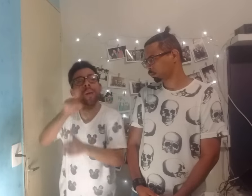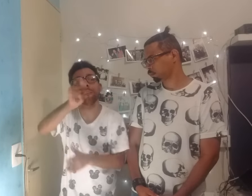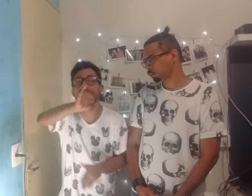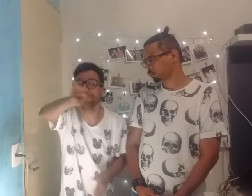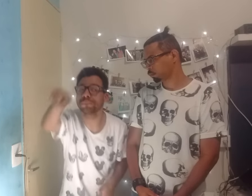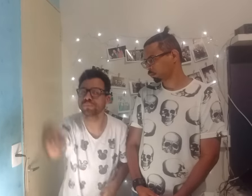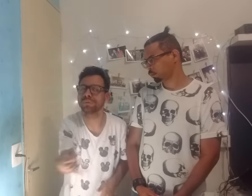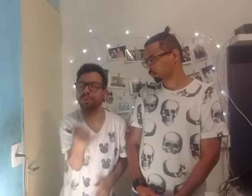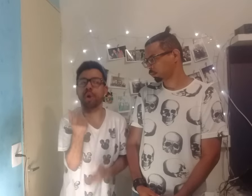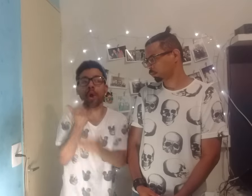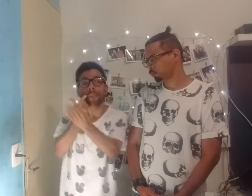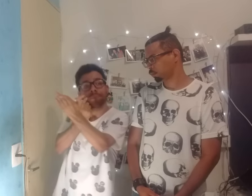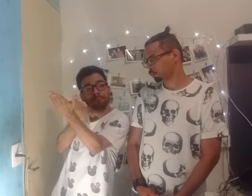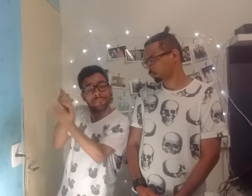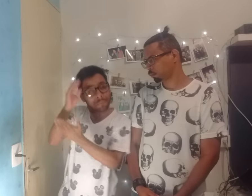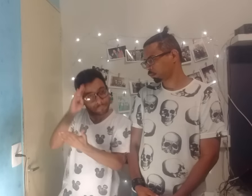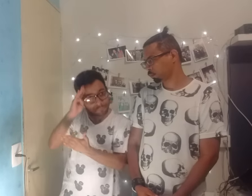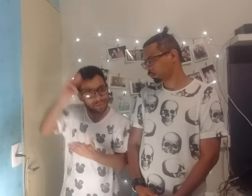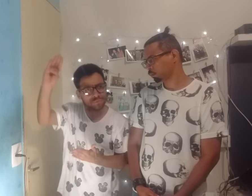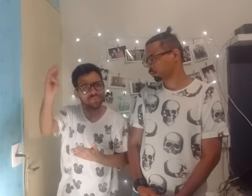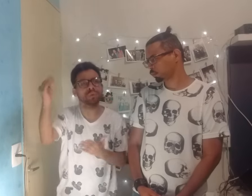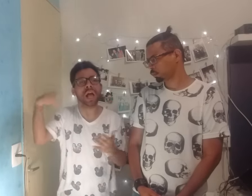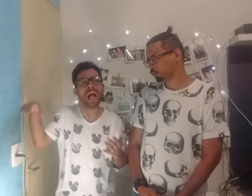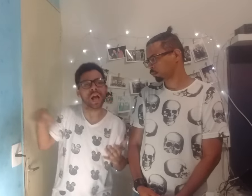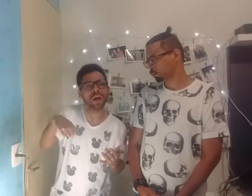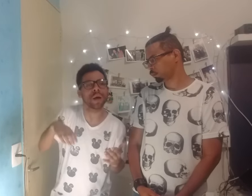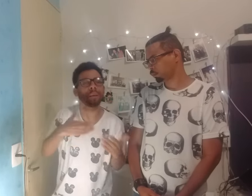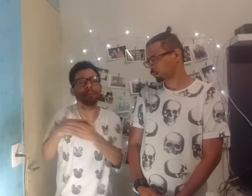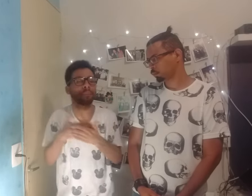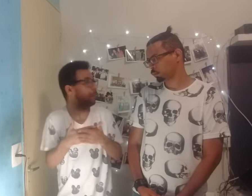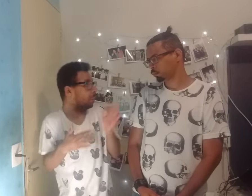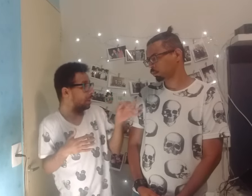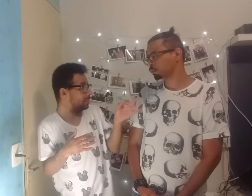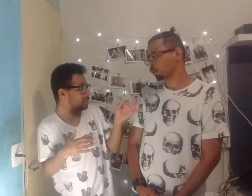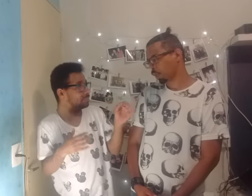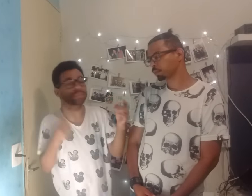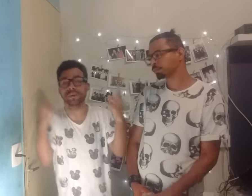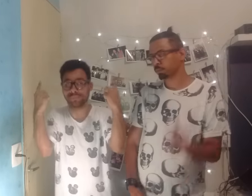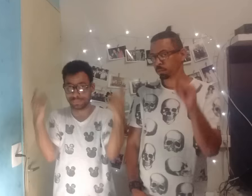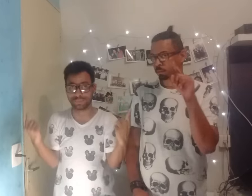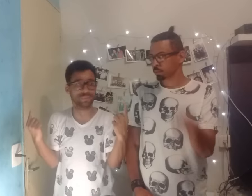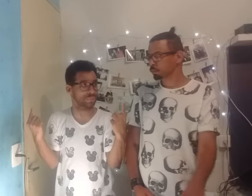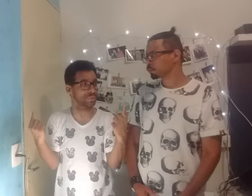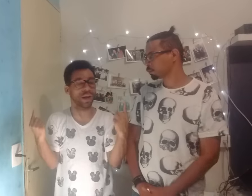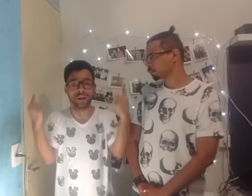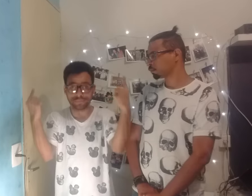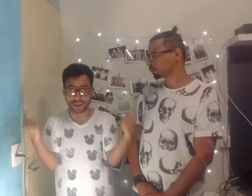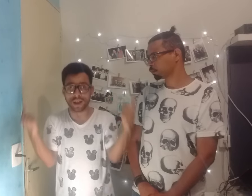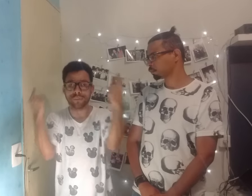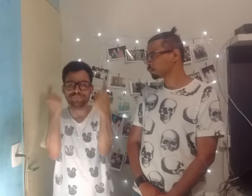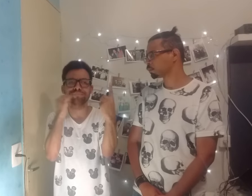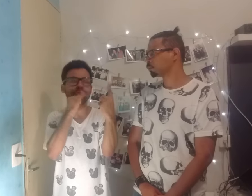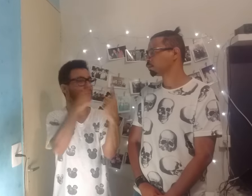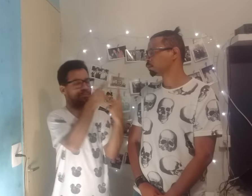tem lado , aproveita você comprar brincadeira boneca e carro ué! exemplo ..